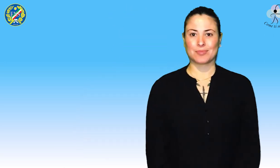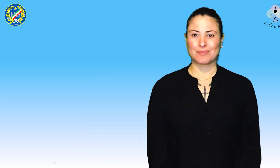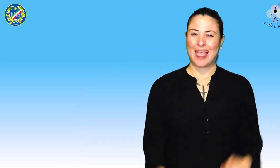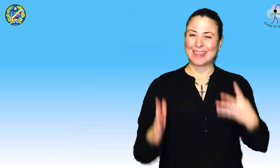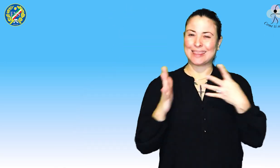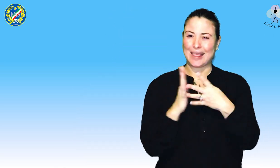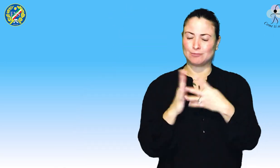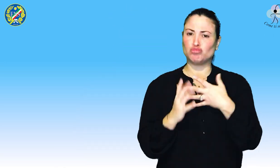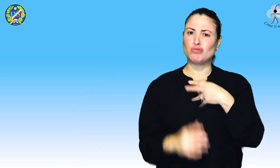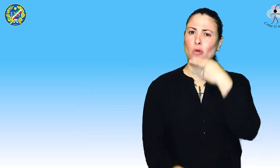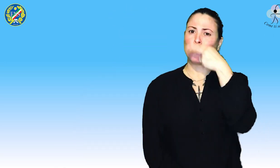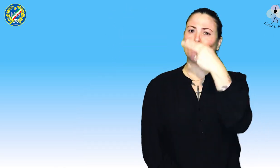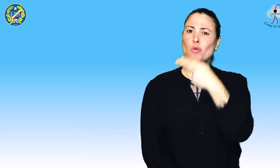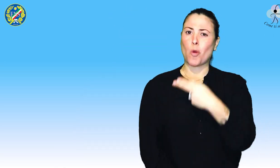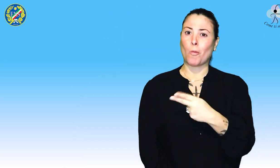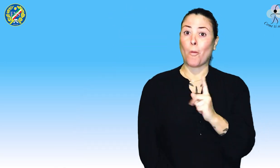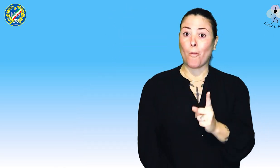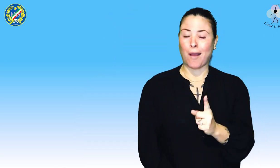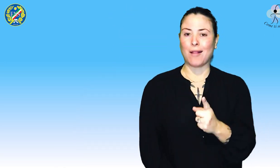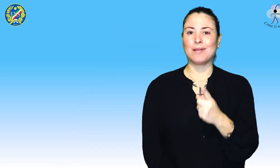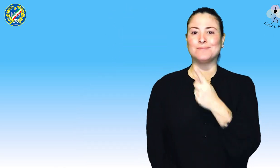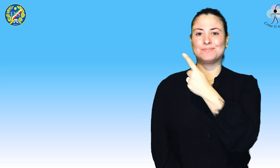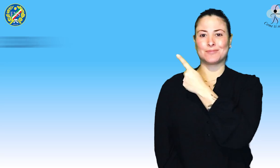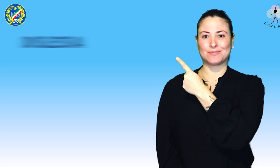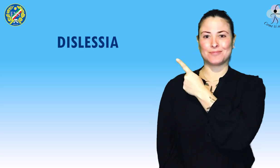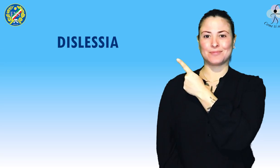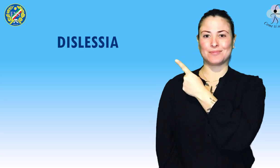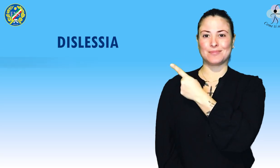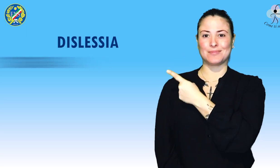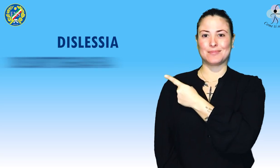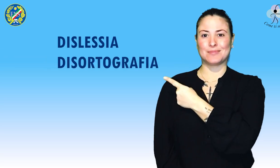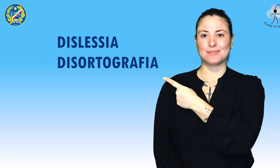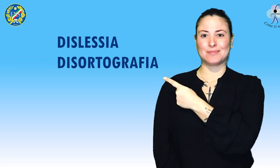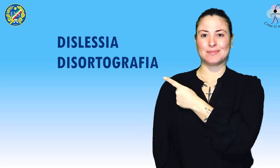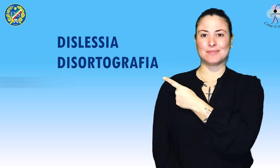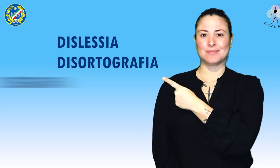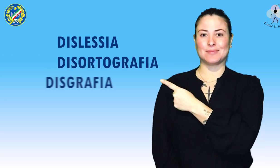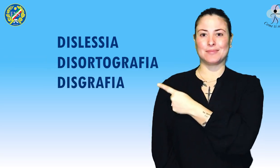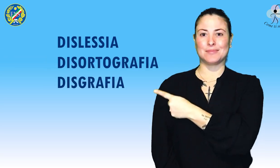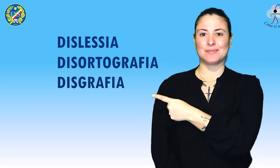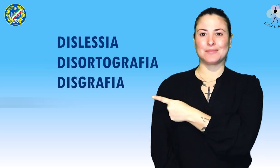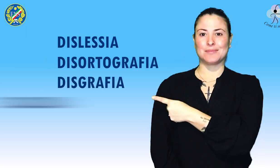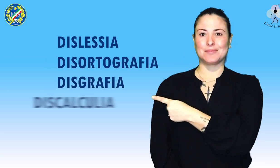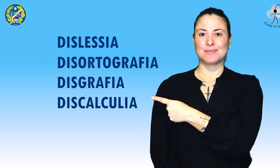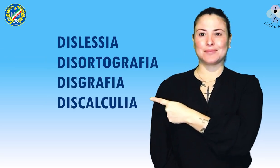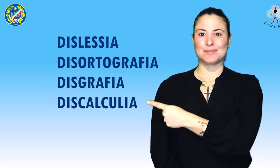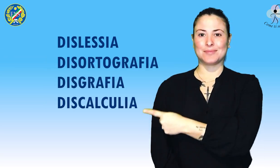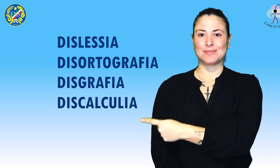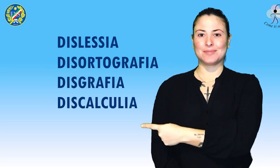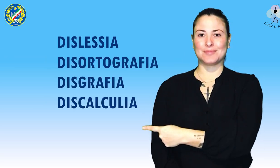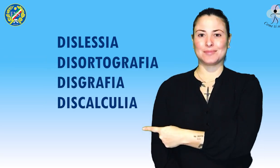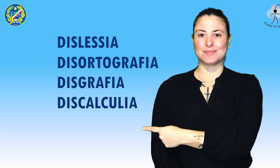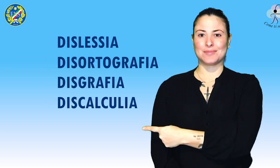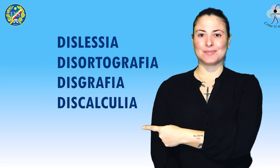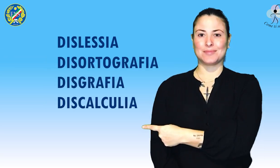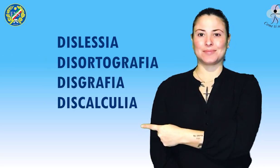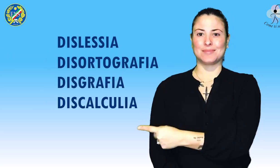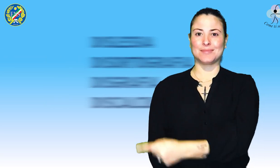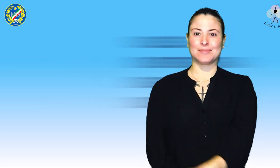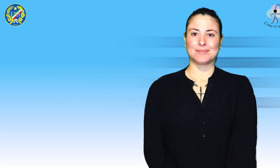Sono conosciuti come Dislessia, Disortografia, Disgrafia e Discalculia.